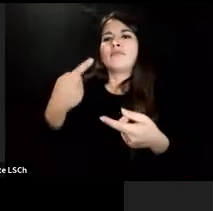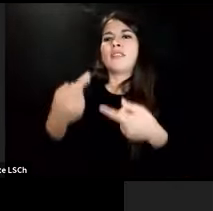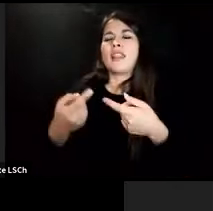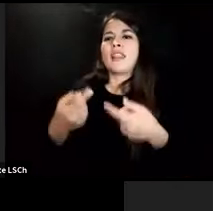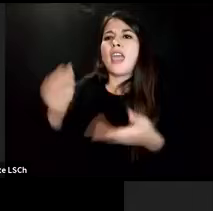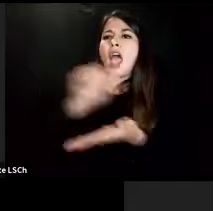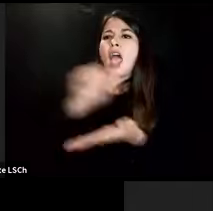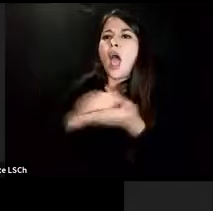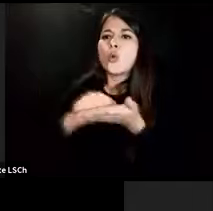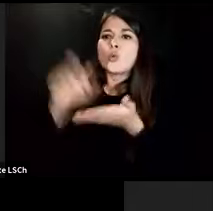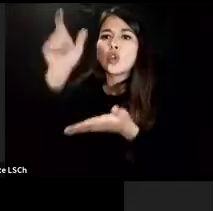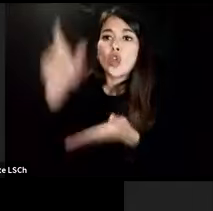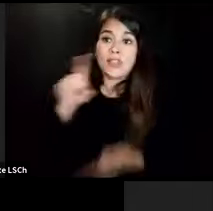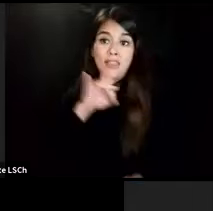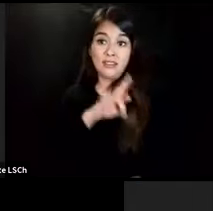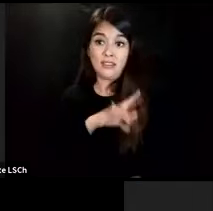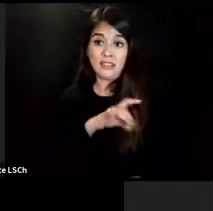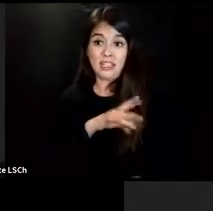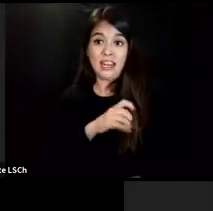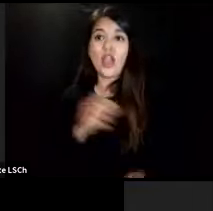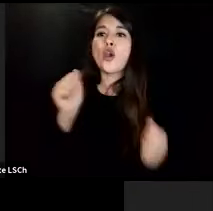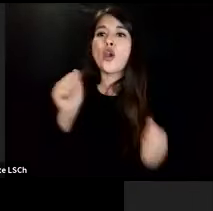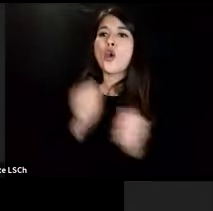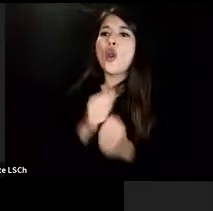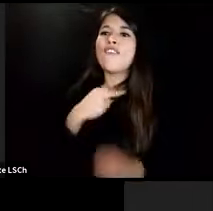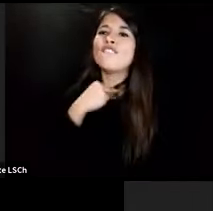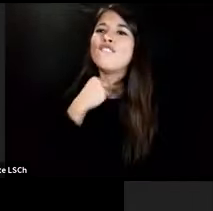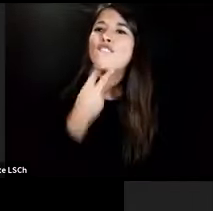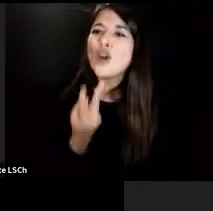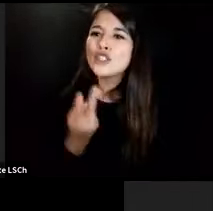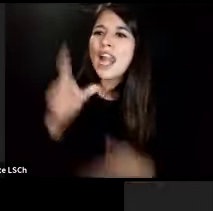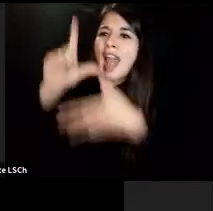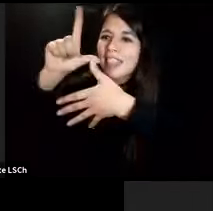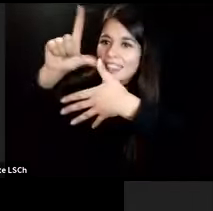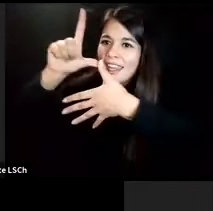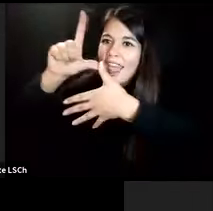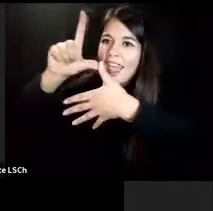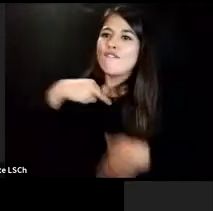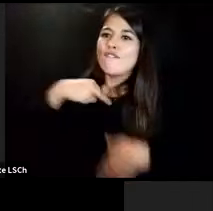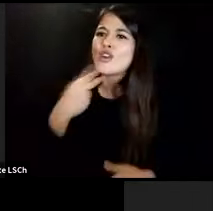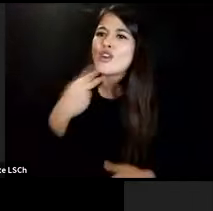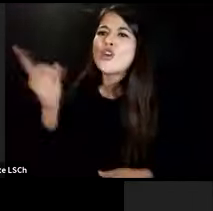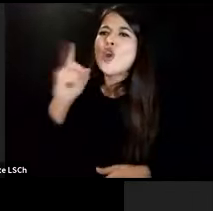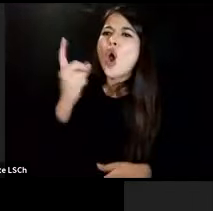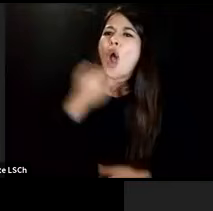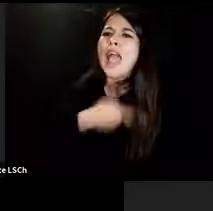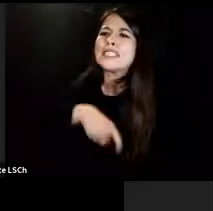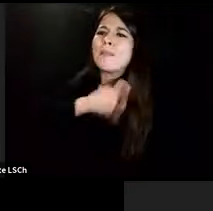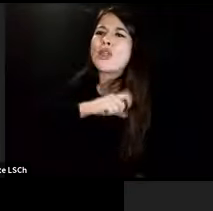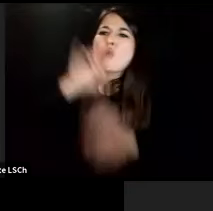acentos Chilenos o acentos latinoamericanos, y no acentos con español de España. En el caso de